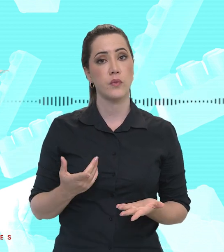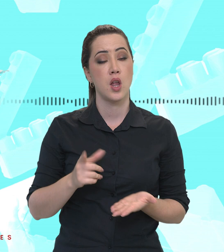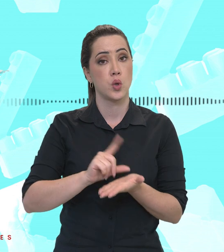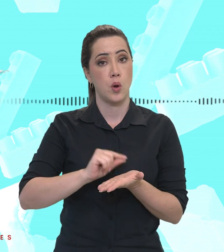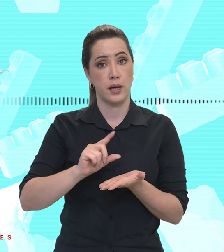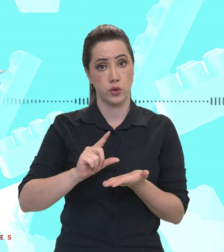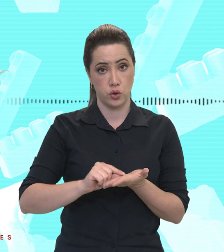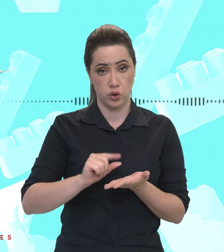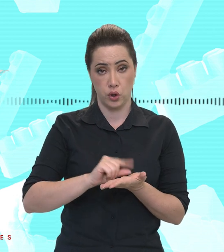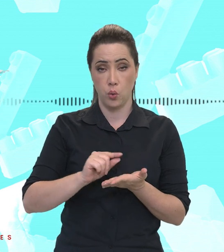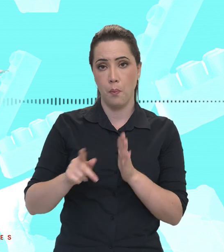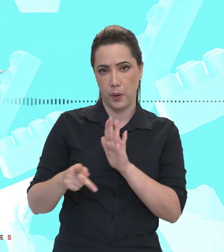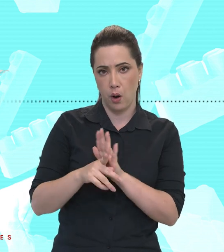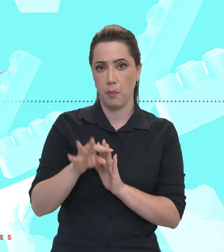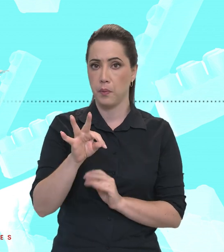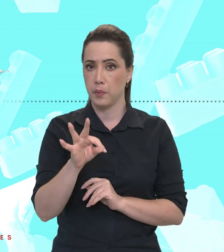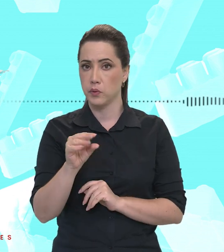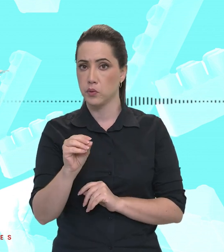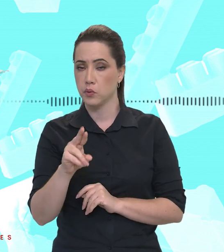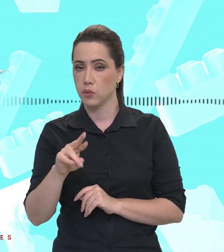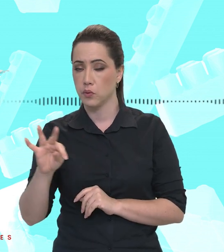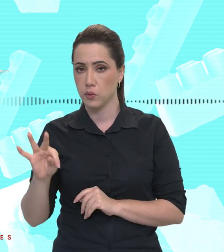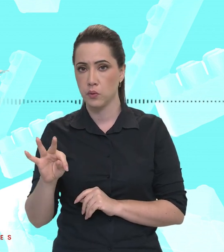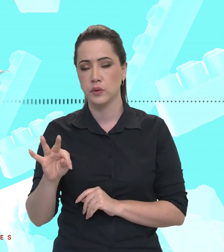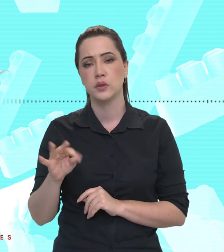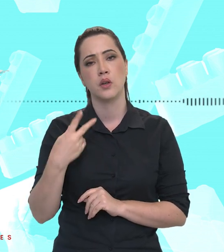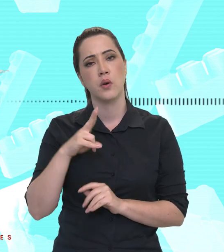[Patricia ] No artigo “Síndrome de Tourette: aspectos genéticos atuais”, publicado na